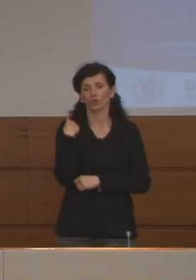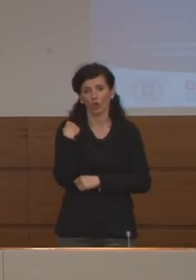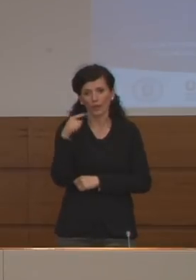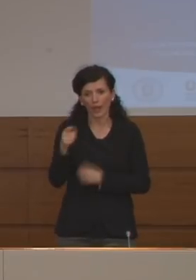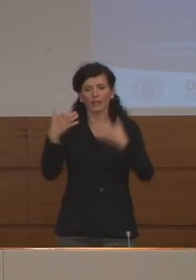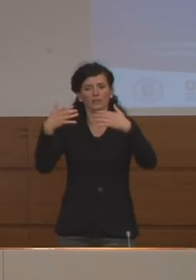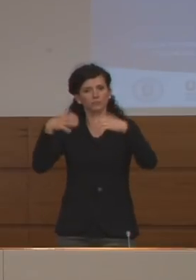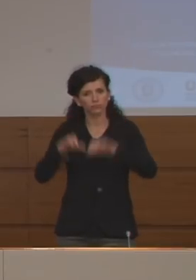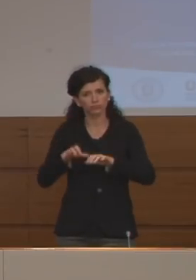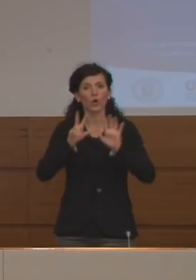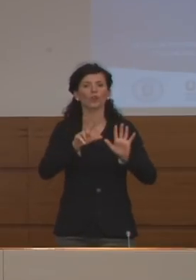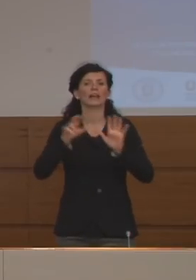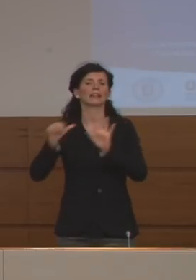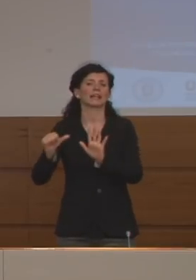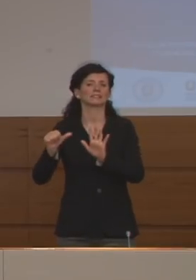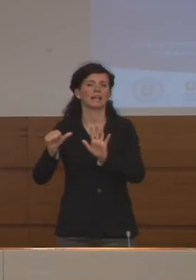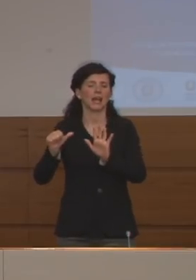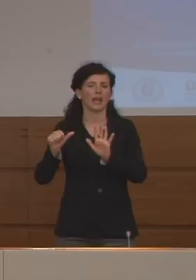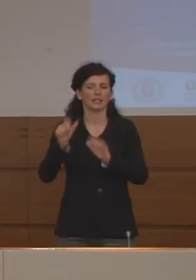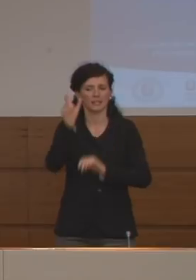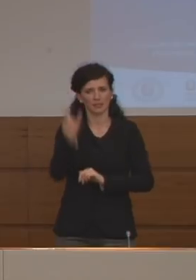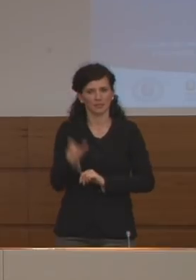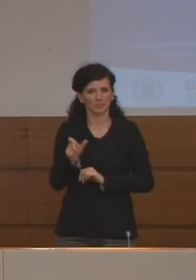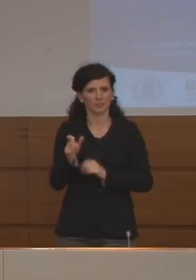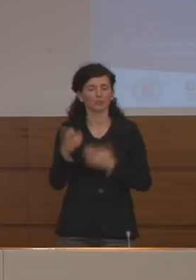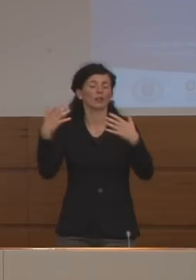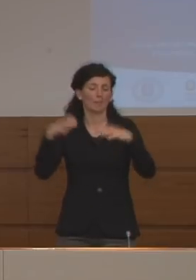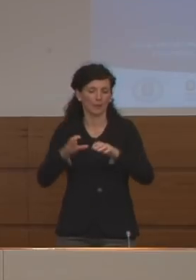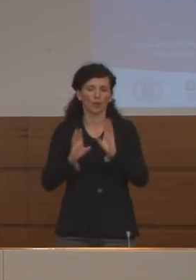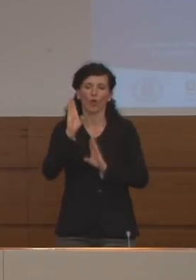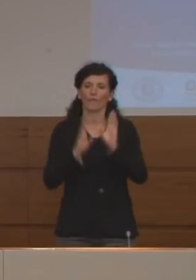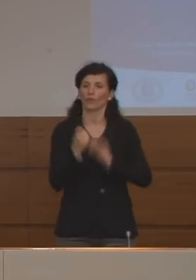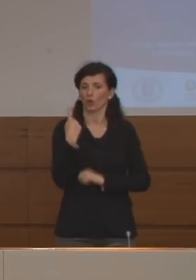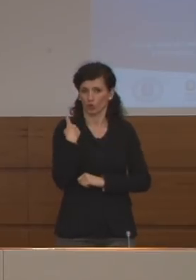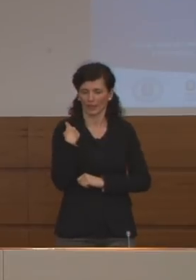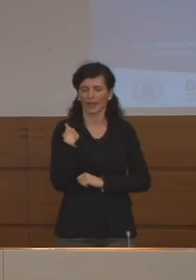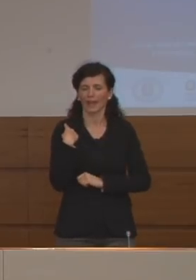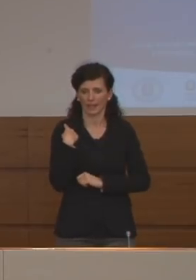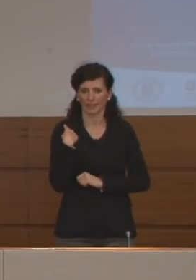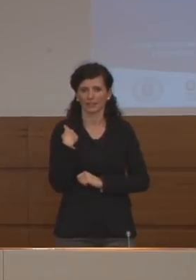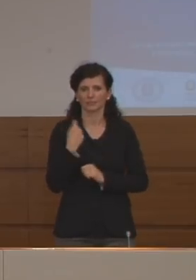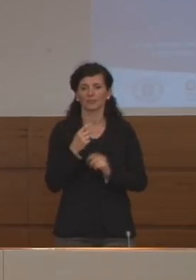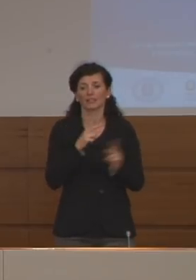rispetto a ieri il numero dei pazienti ricoverati con sintomi.